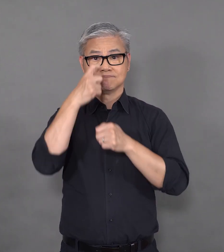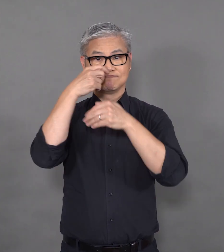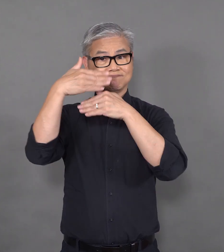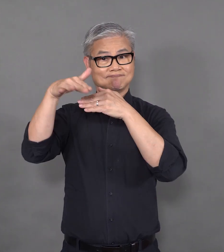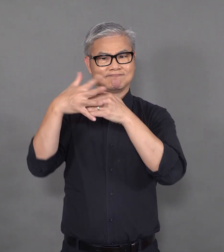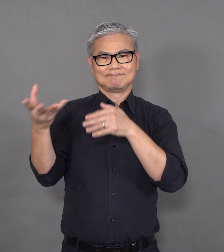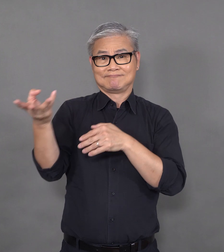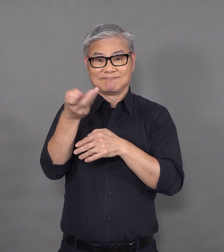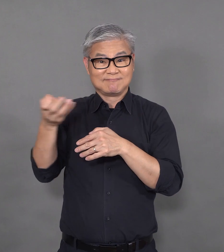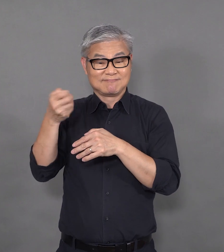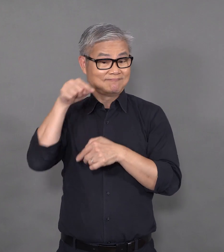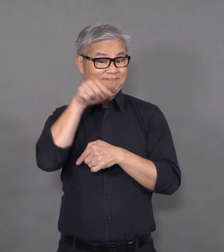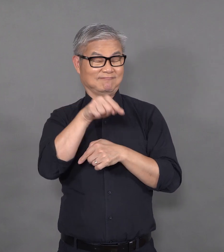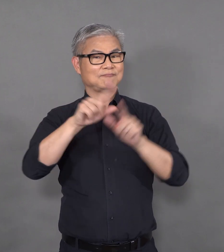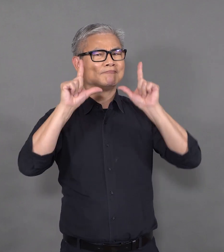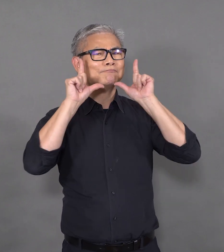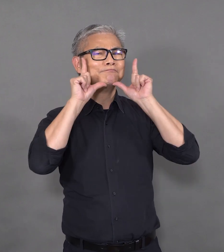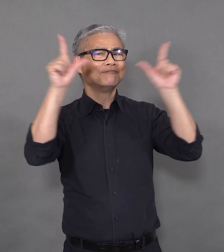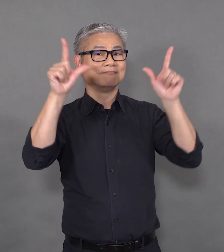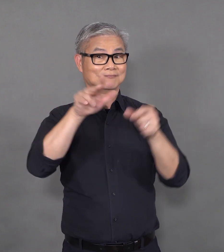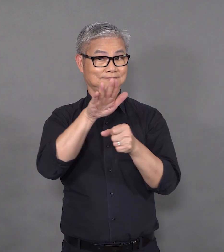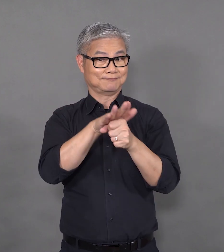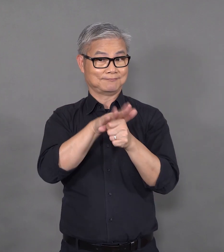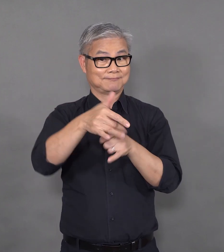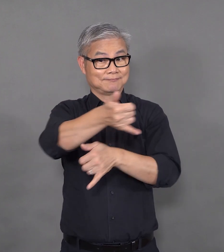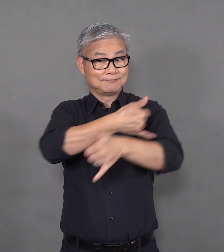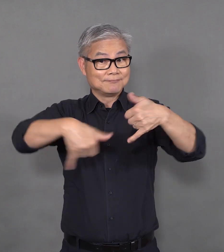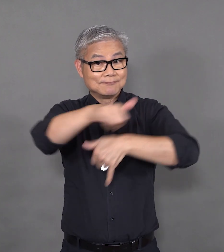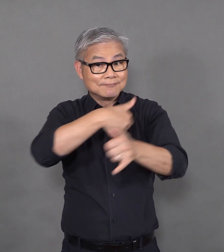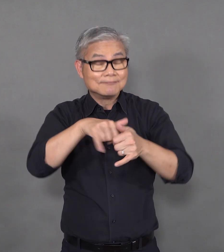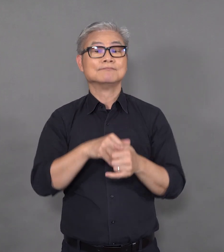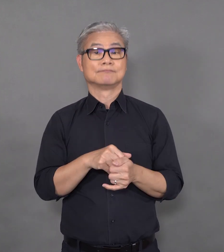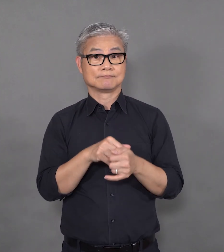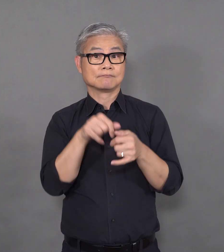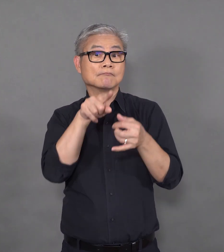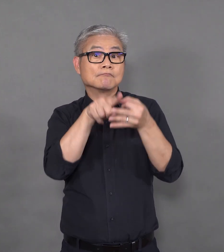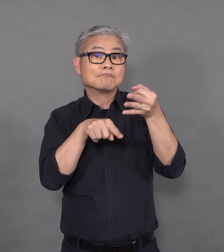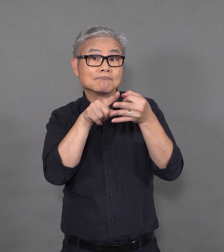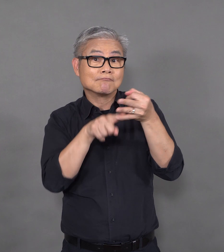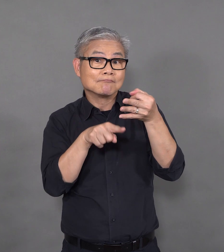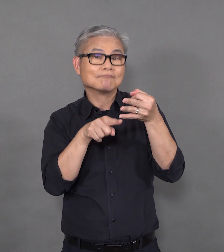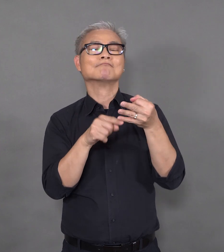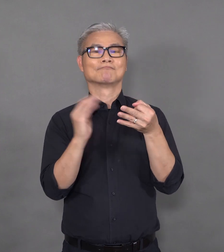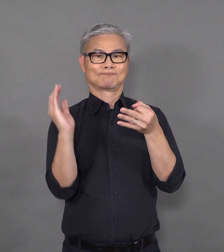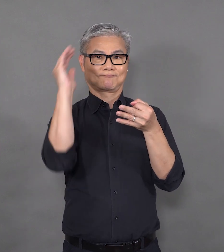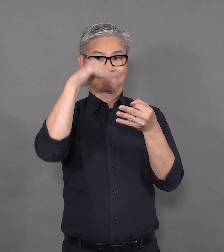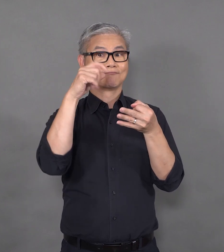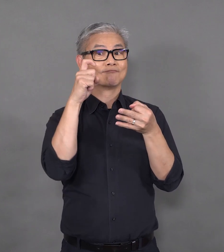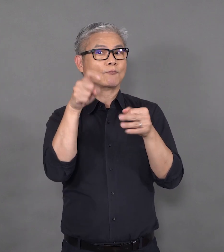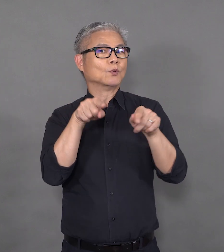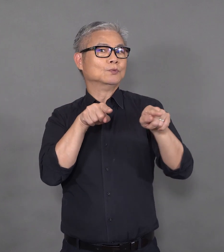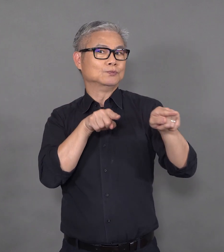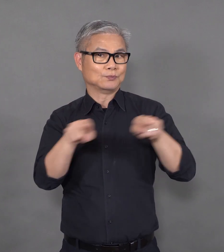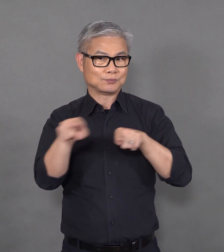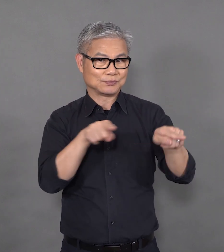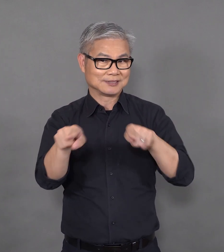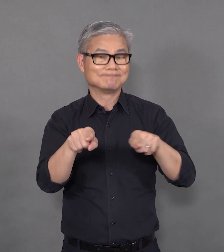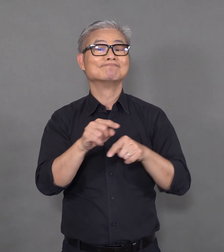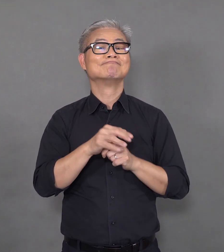聞名歐洲的日本劇場導演谷野九郎